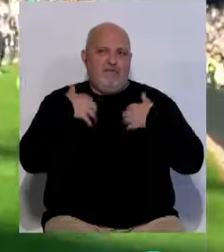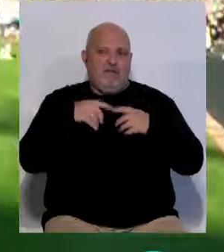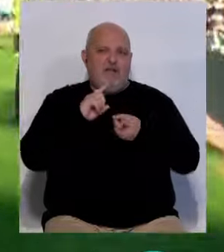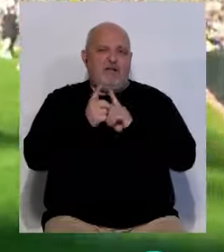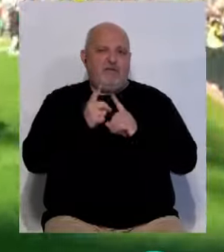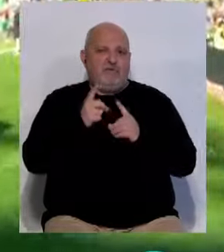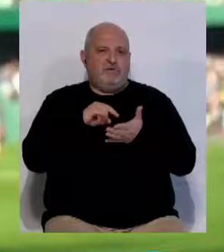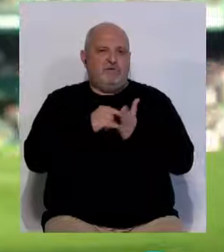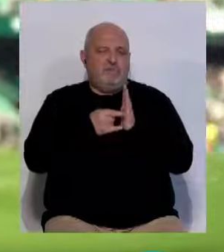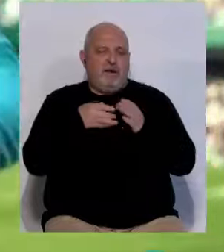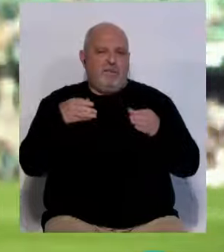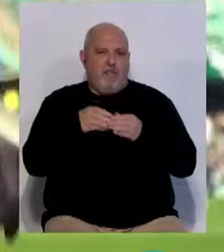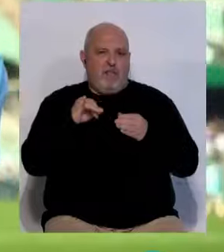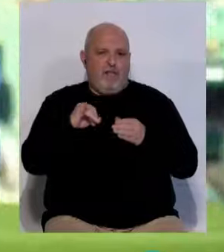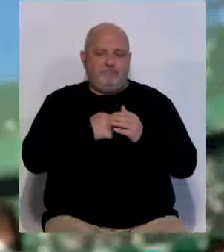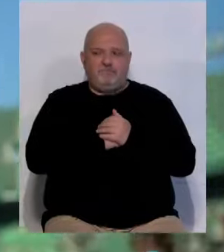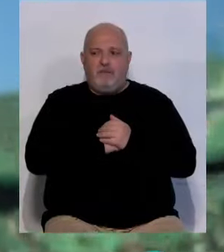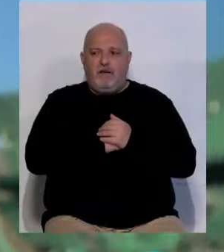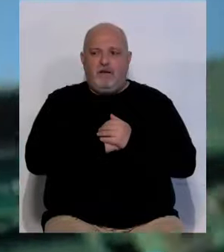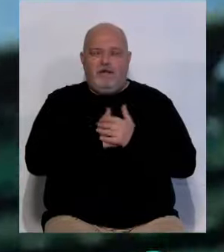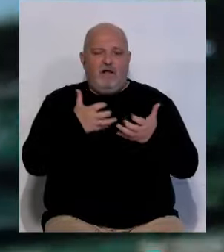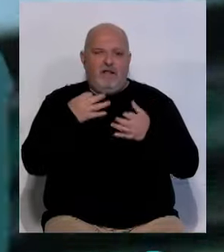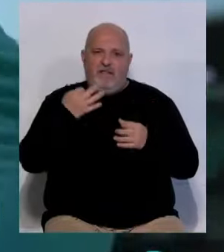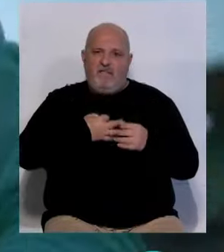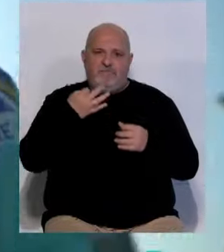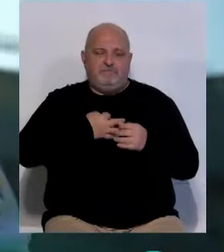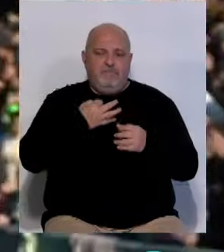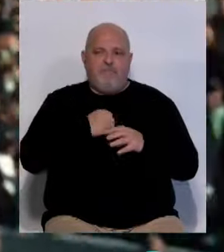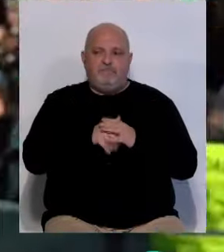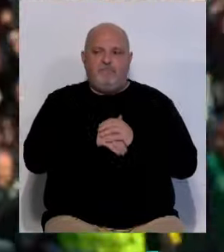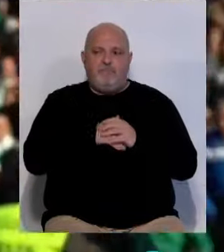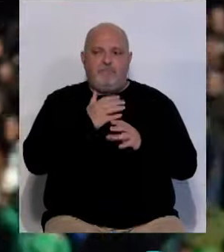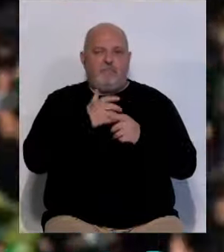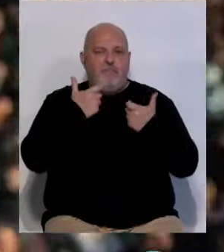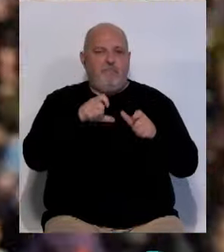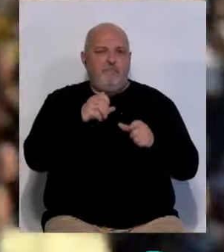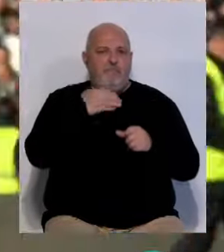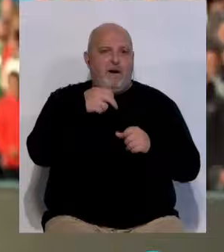su su plantilla pero vamos hay que ganarle sí no son jugadores que tanto bambu como fornal tienen